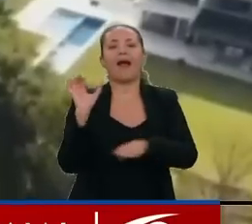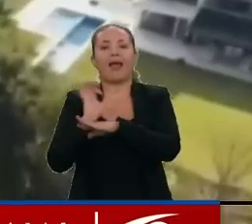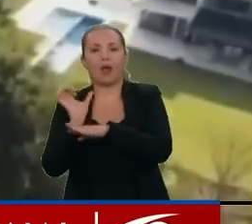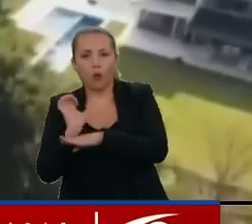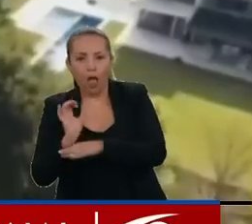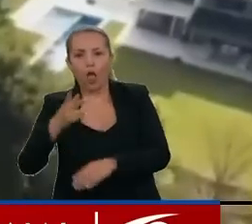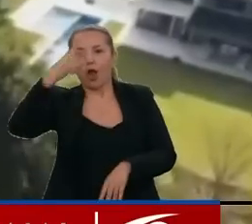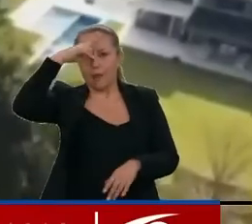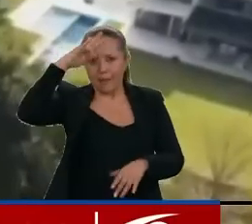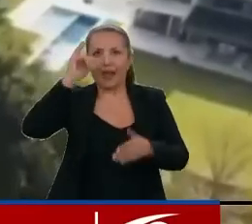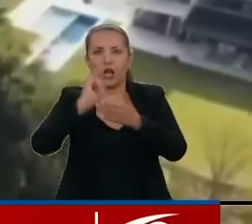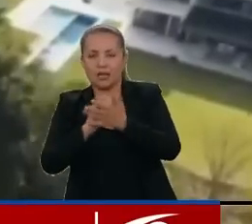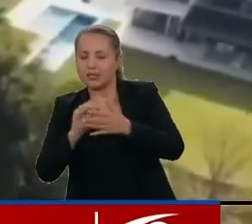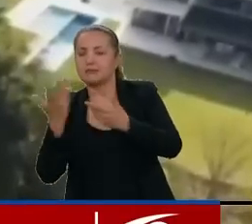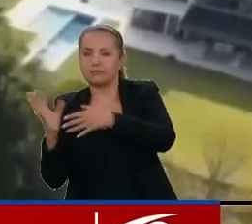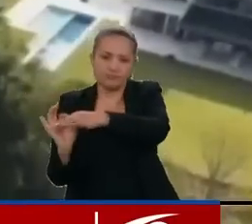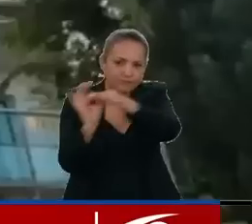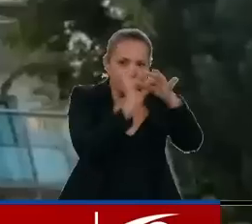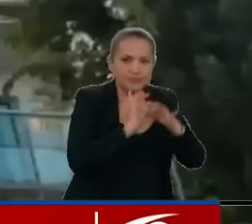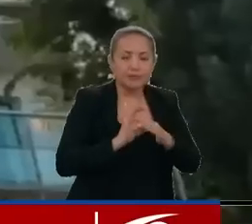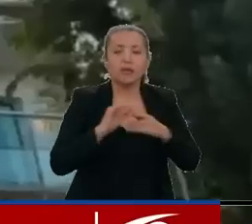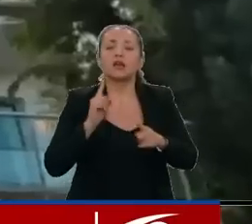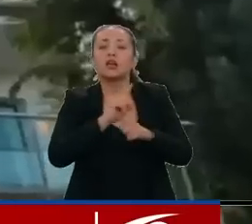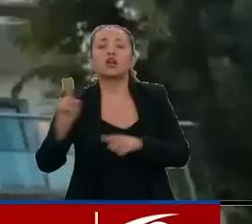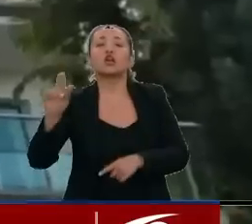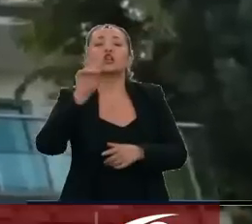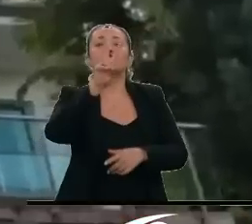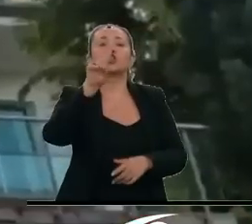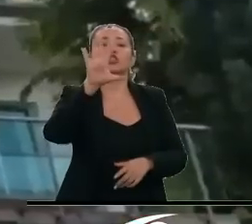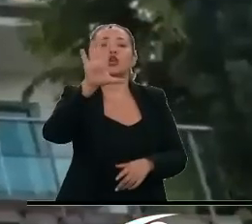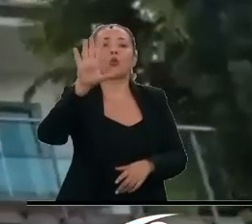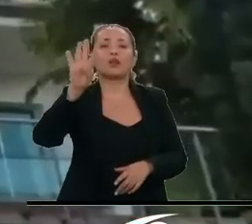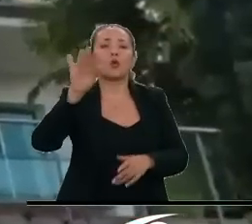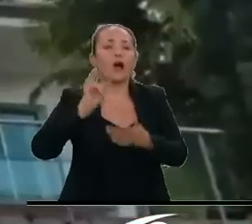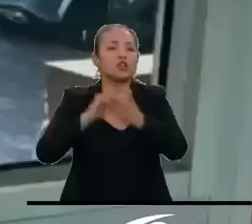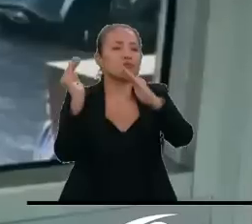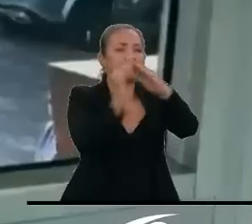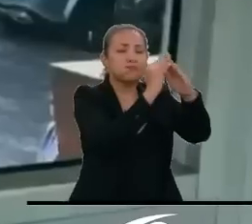supuesto a nuestros aliados en Panamá, Ecuador y México. ))) se recuperaron docientos 4